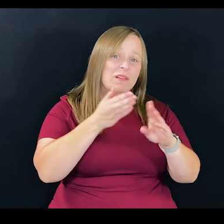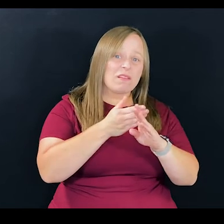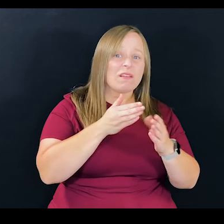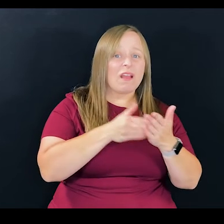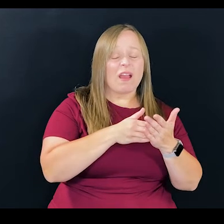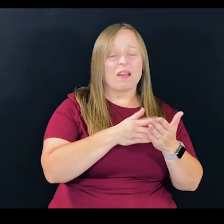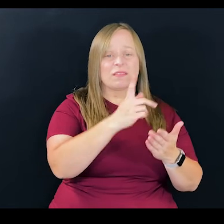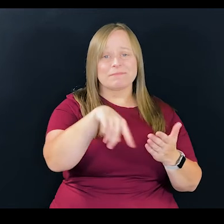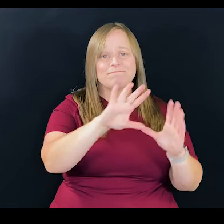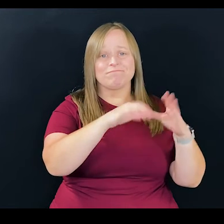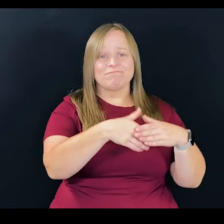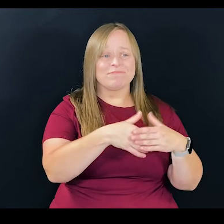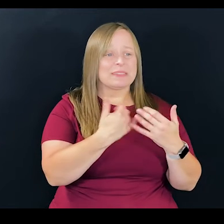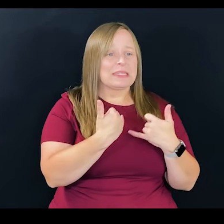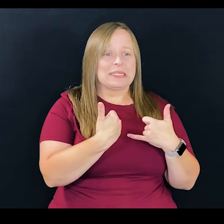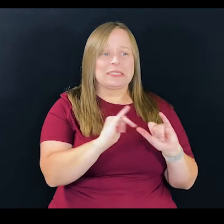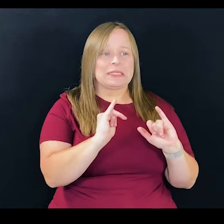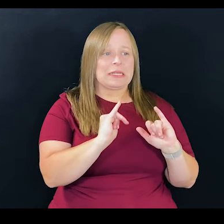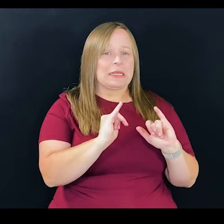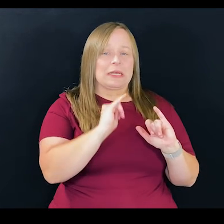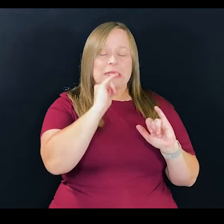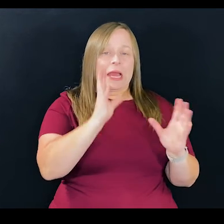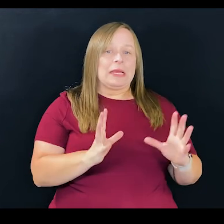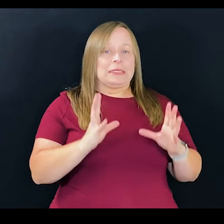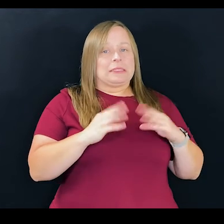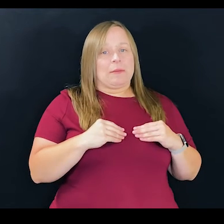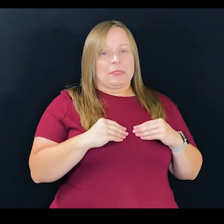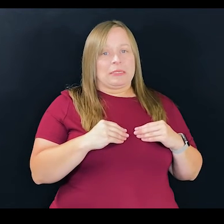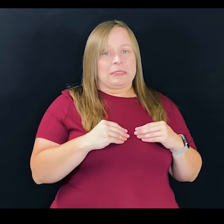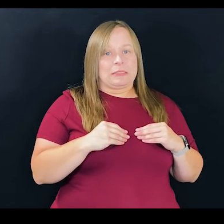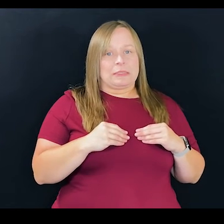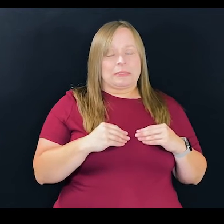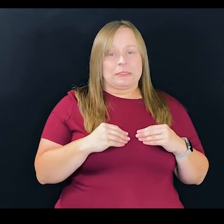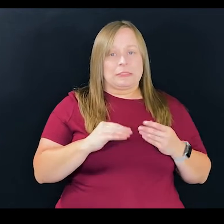más discriminaciones, tienen más... no son tan aceptadas